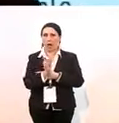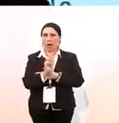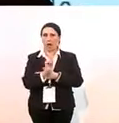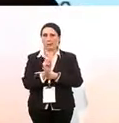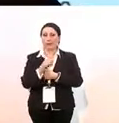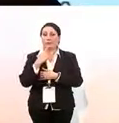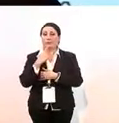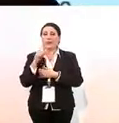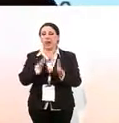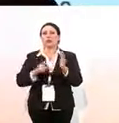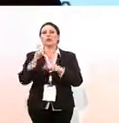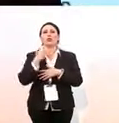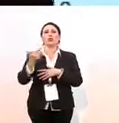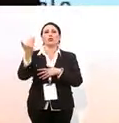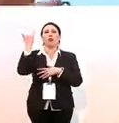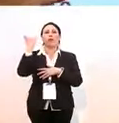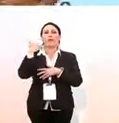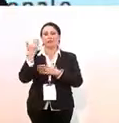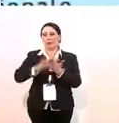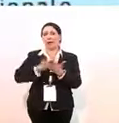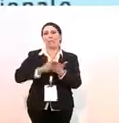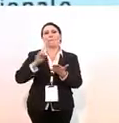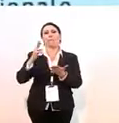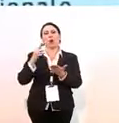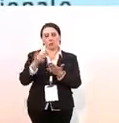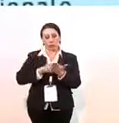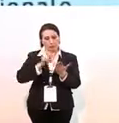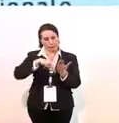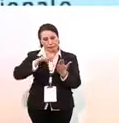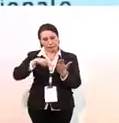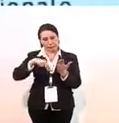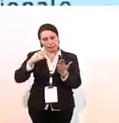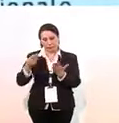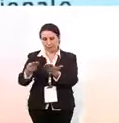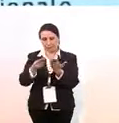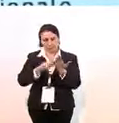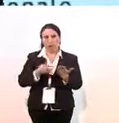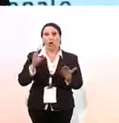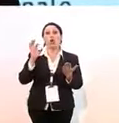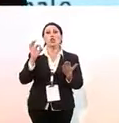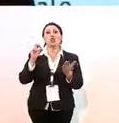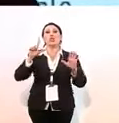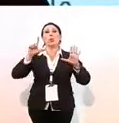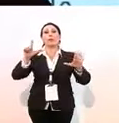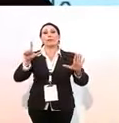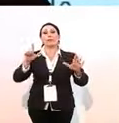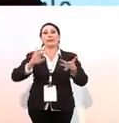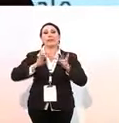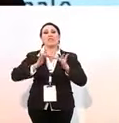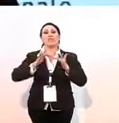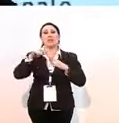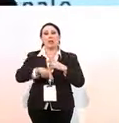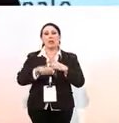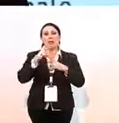qualche giorno fa, molto preoccupante. Ci sono 57 siti internet che diffondono fake